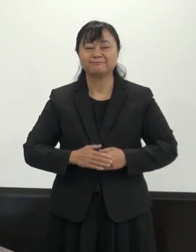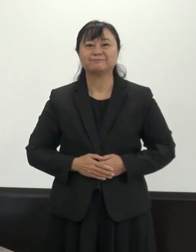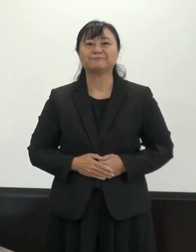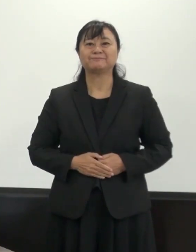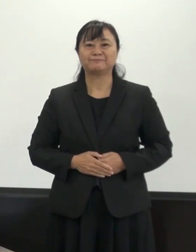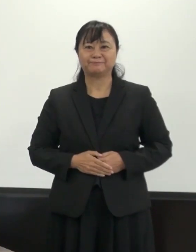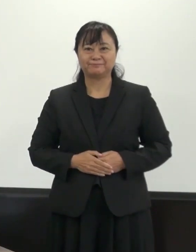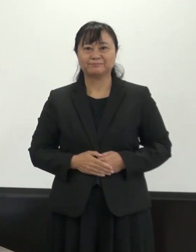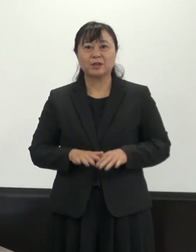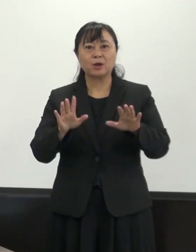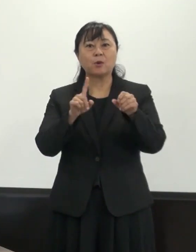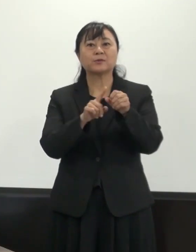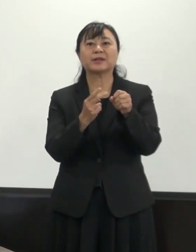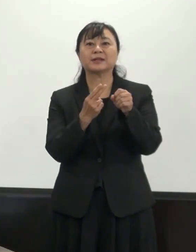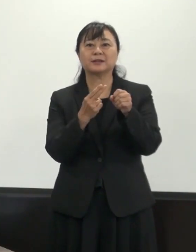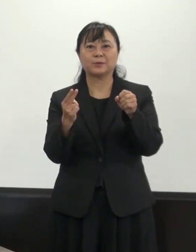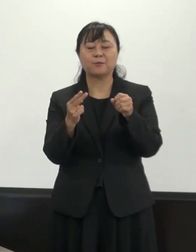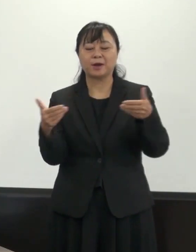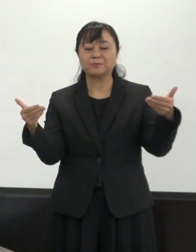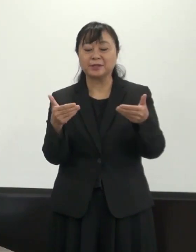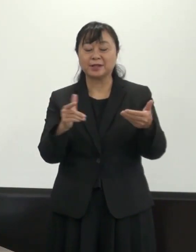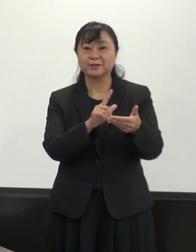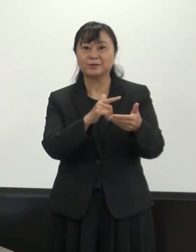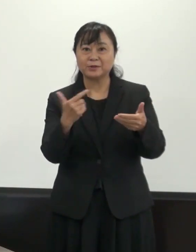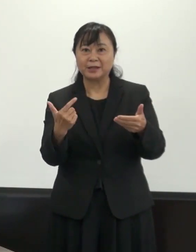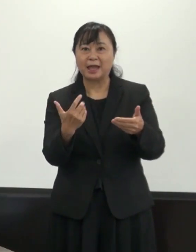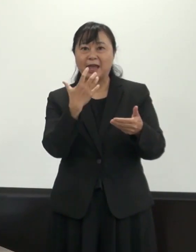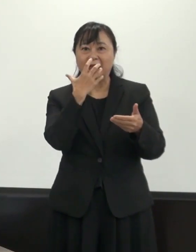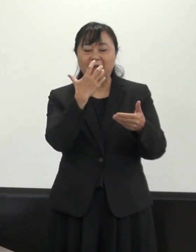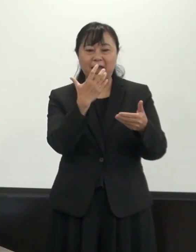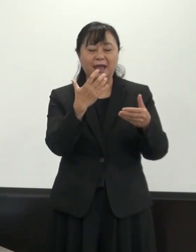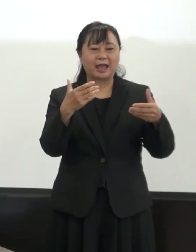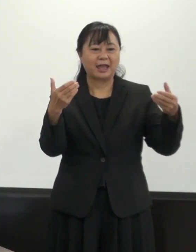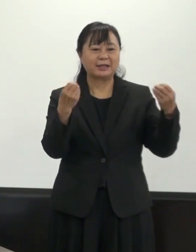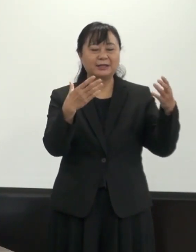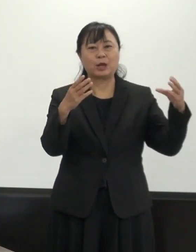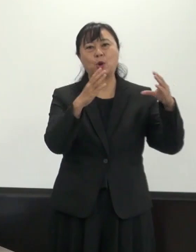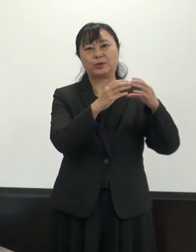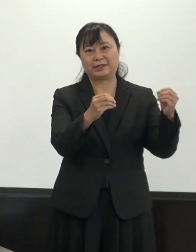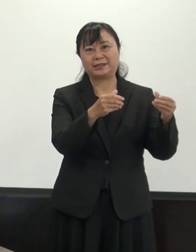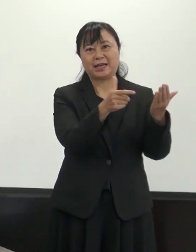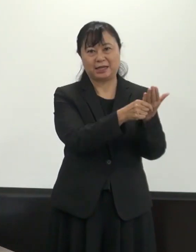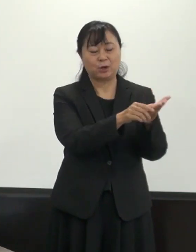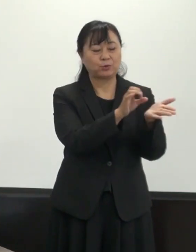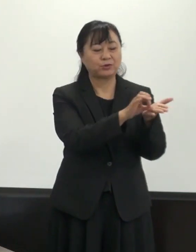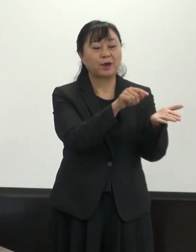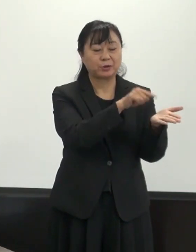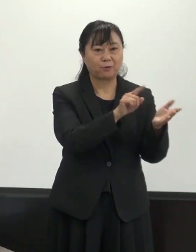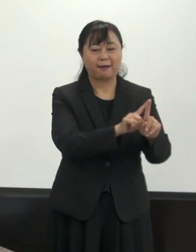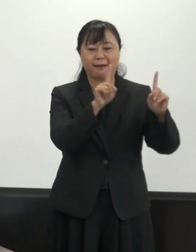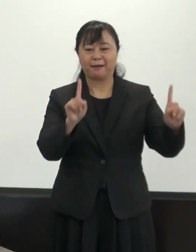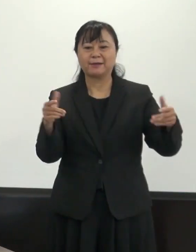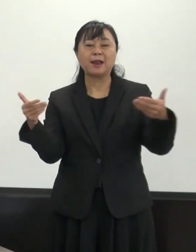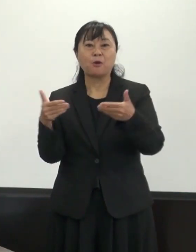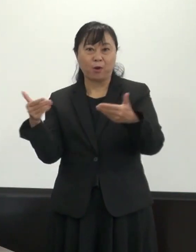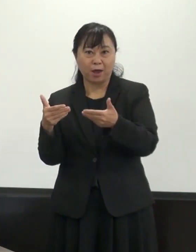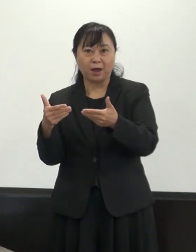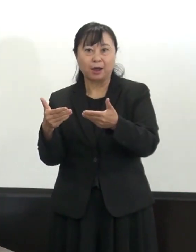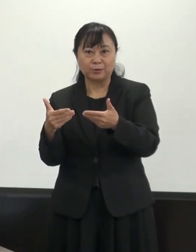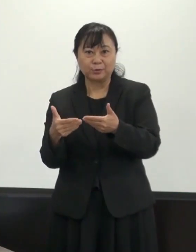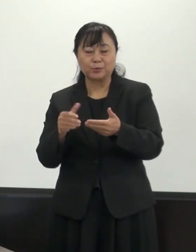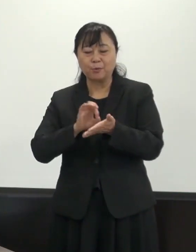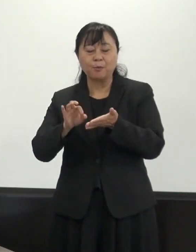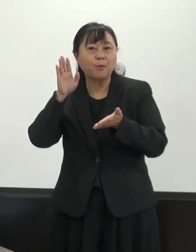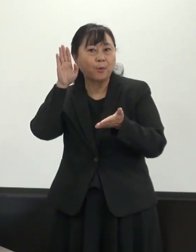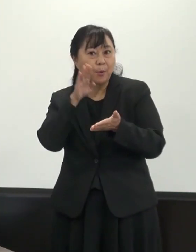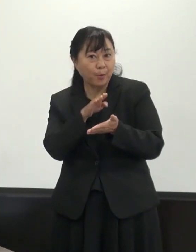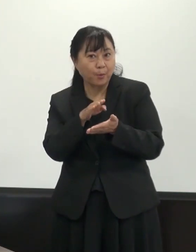今年度は、ビジネス等で新富士駅を利用される方が テレワークを実施しやすい環境を整備するため、